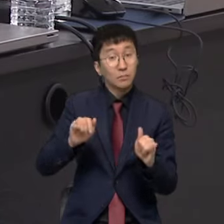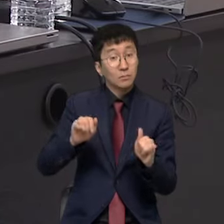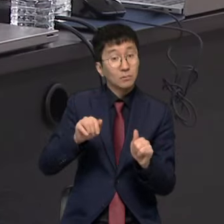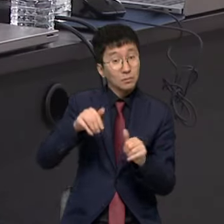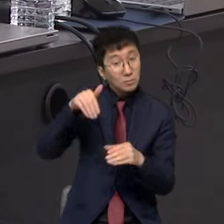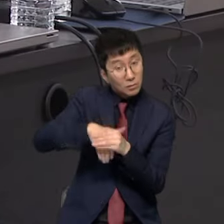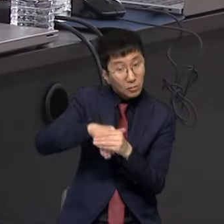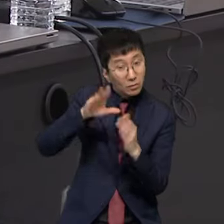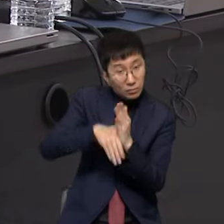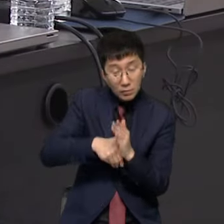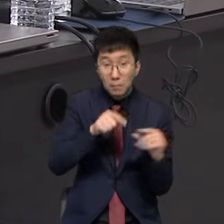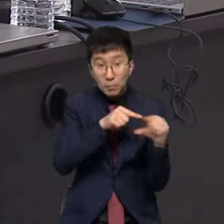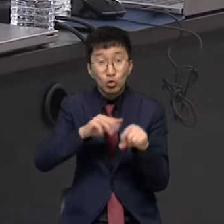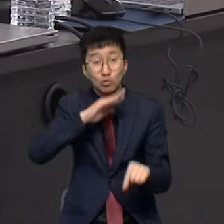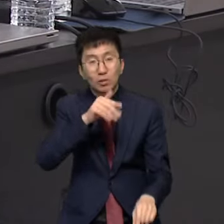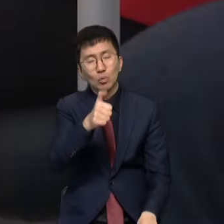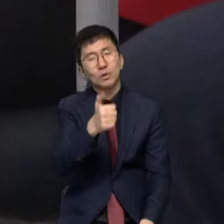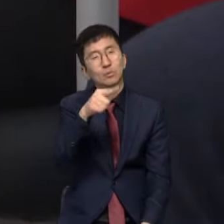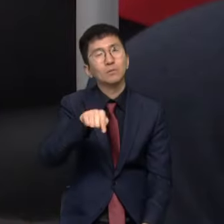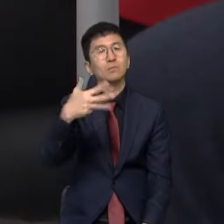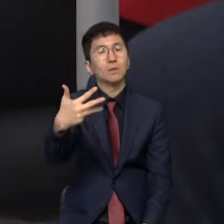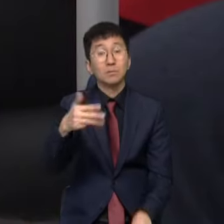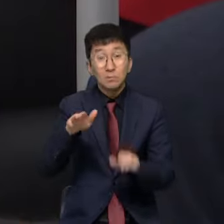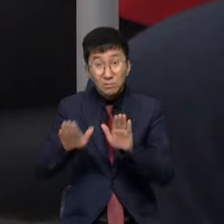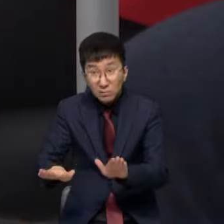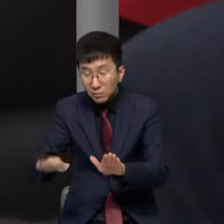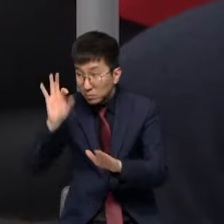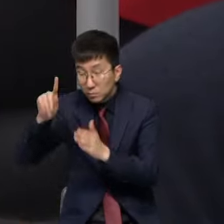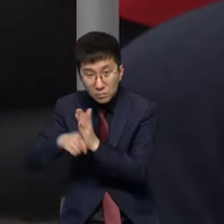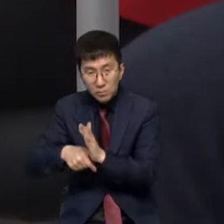55.8세였는데 공천이 확정된 117명의 평균 연령은 58.3세입니다.